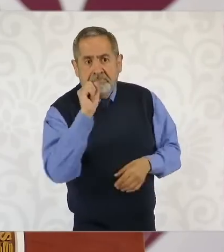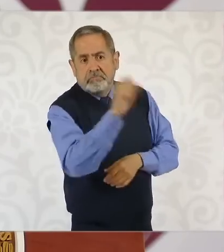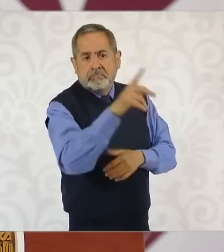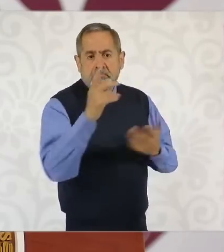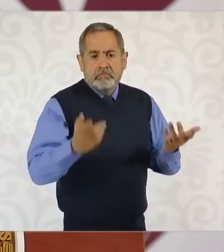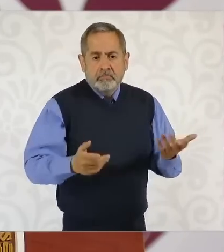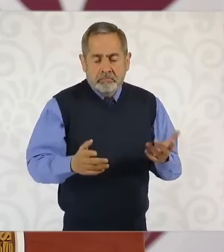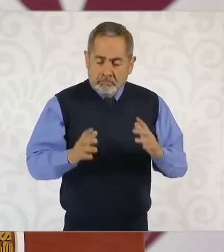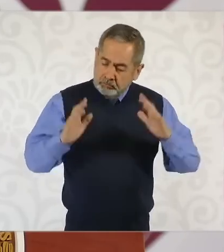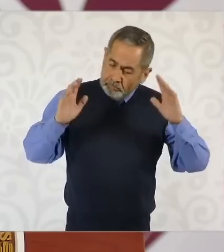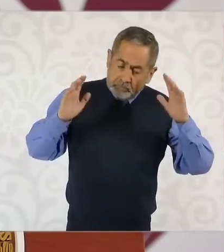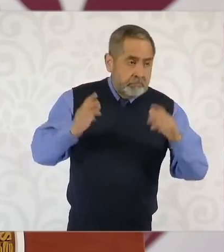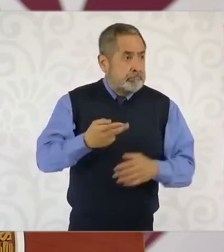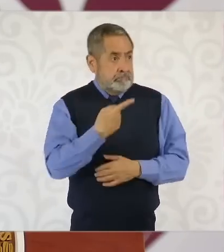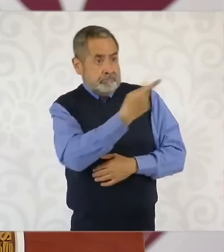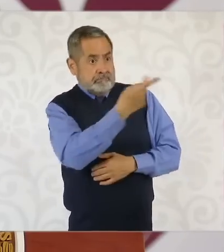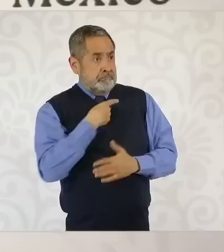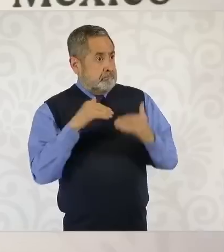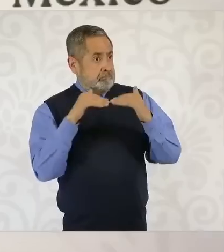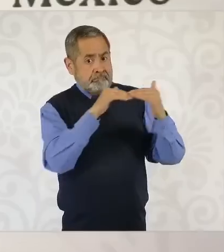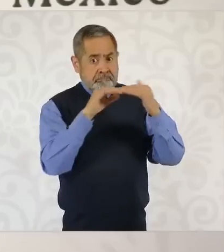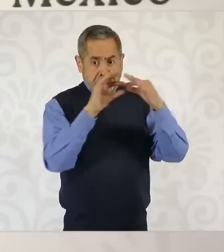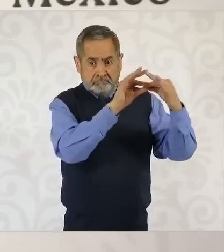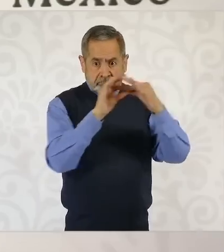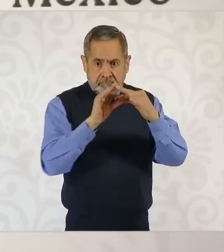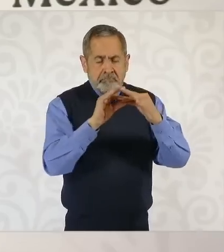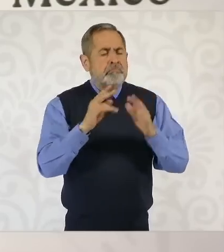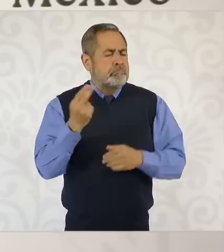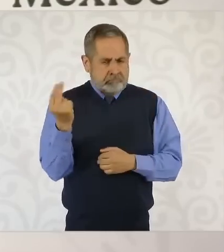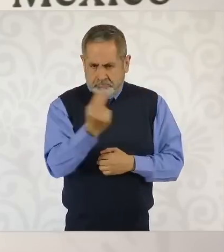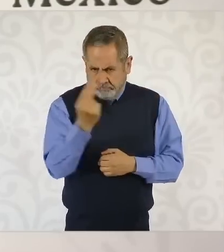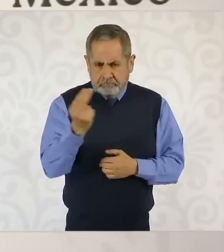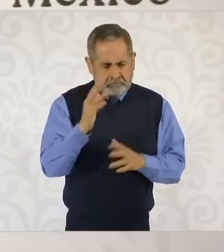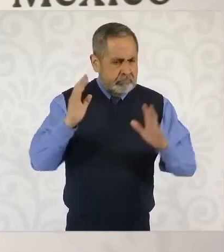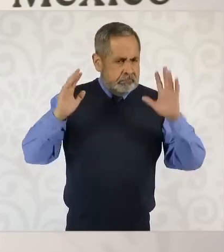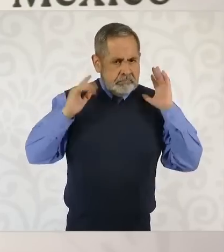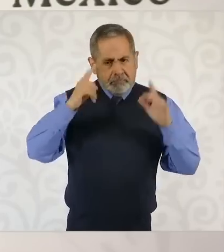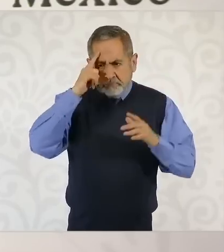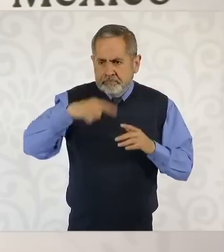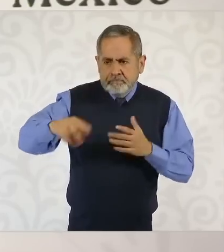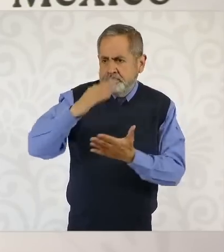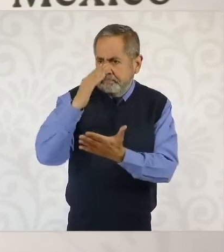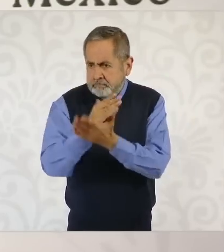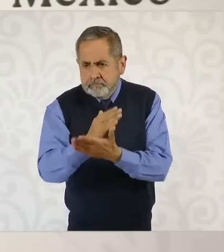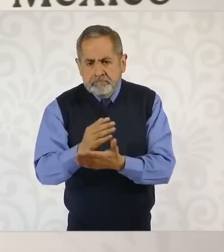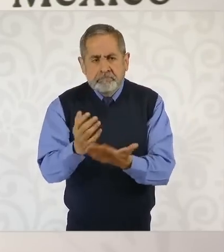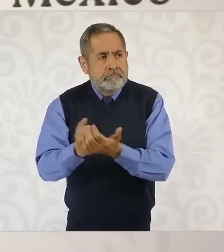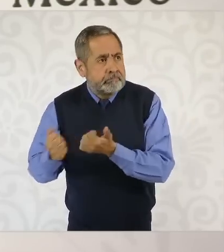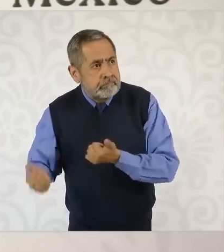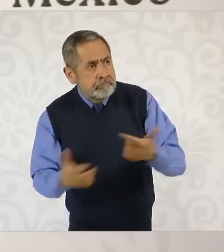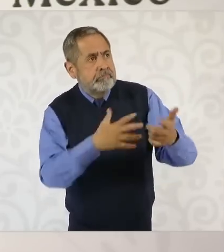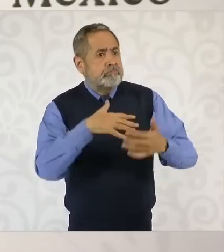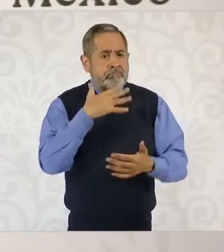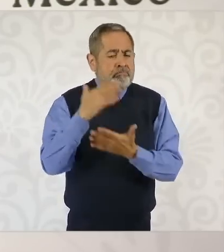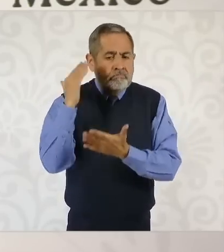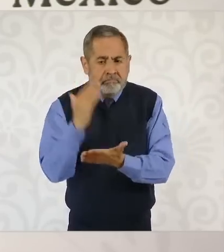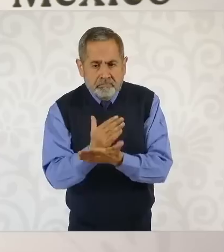naciones es necesaria para atender el fenómeno de la violencia y el tráfico de drogas pero siempre